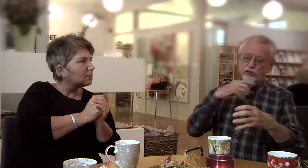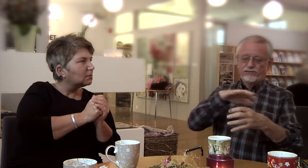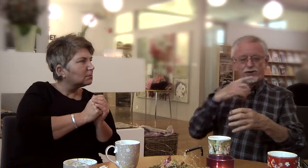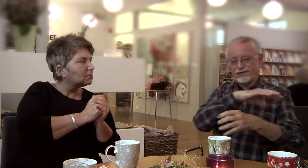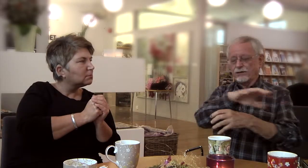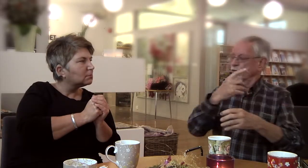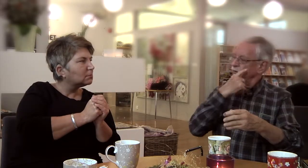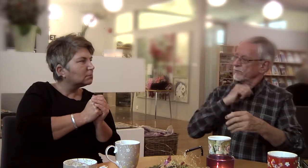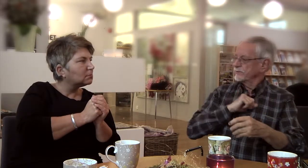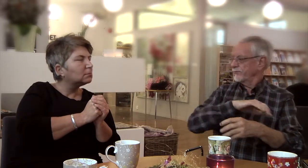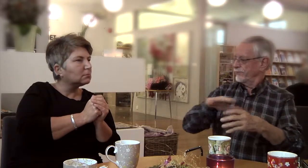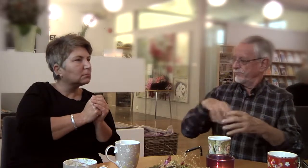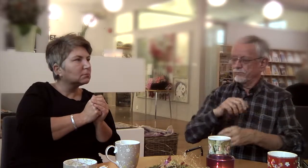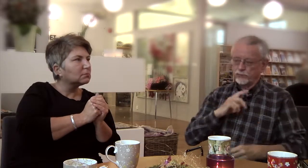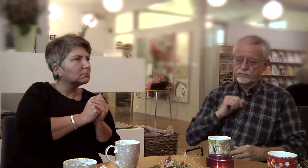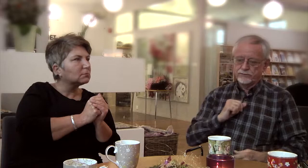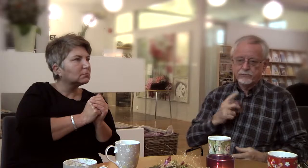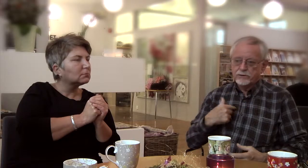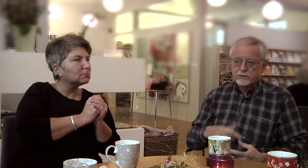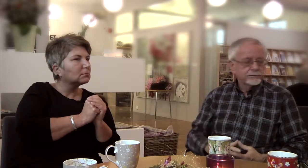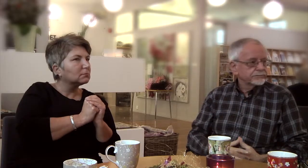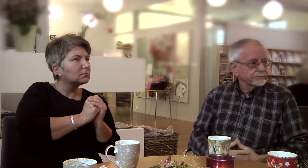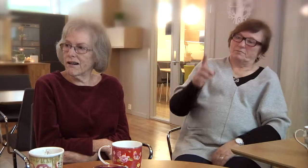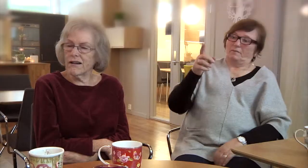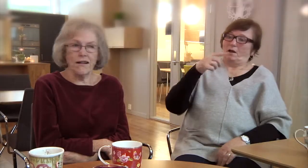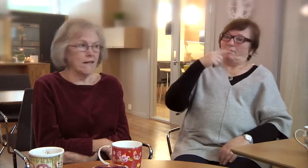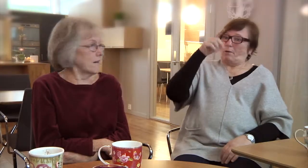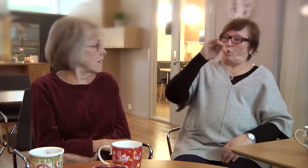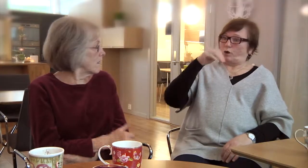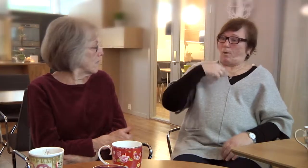Jeg mente ikke egen avdeling men et tilbud til døve.